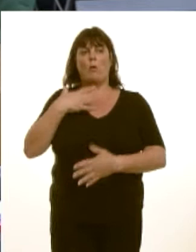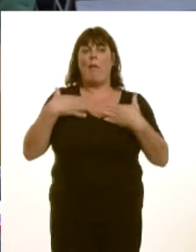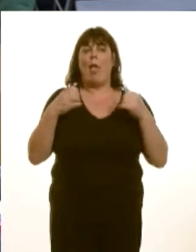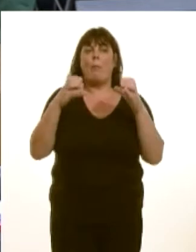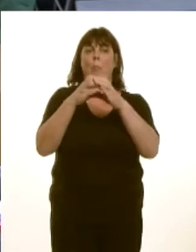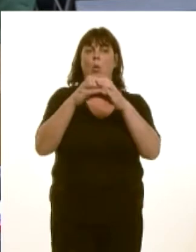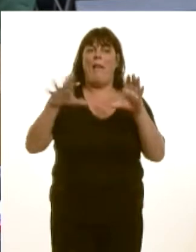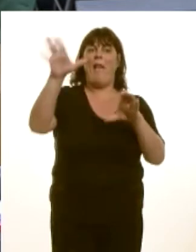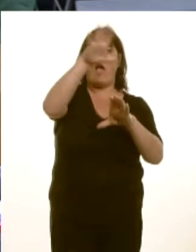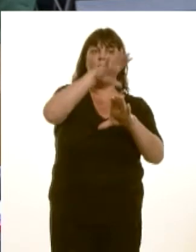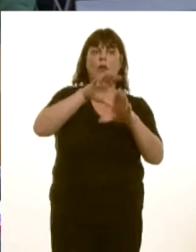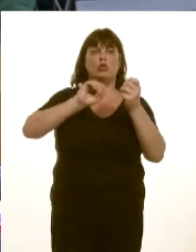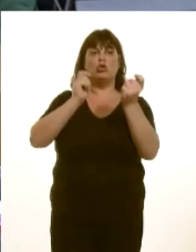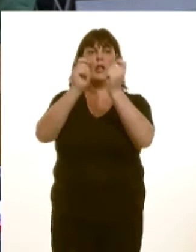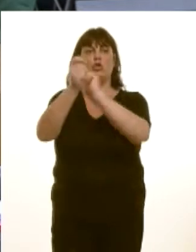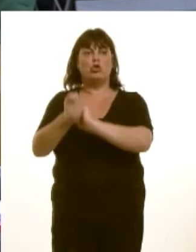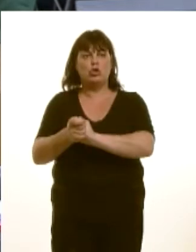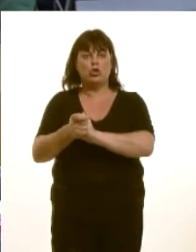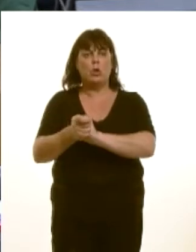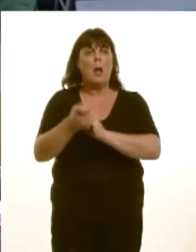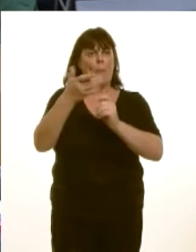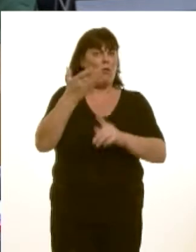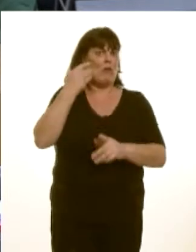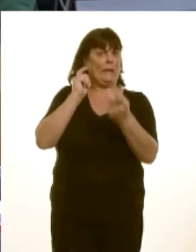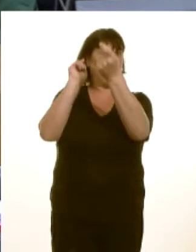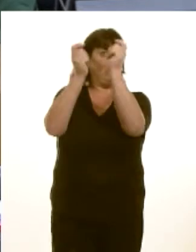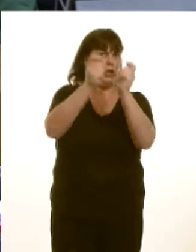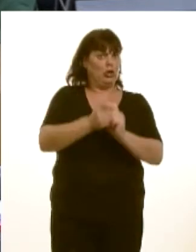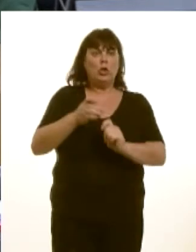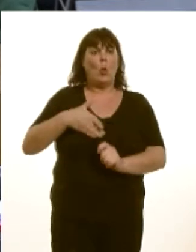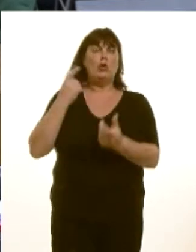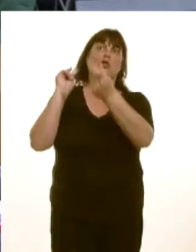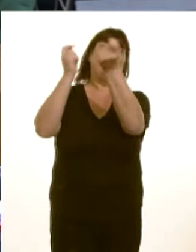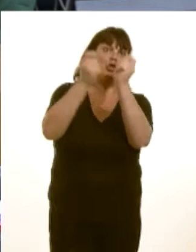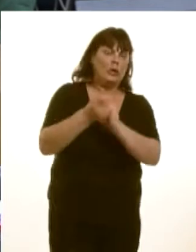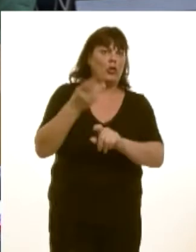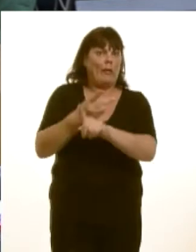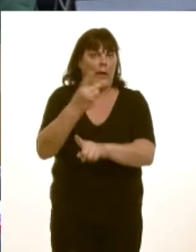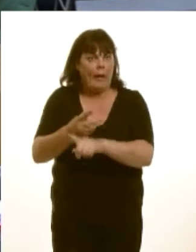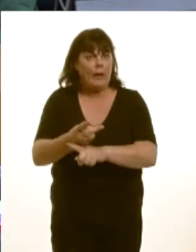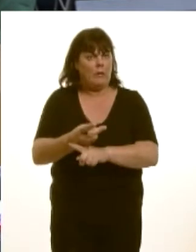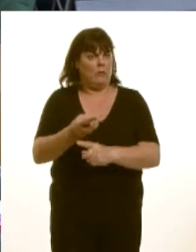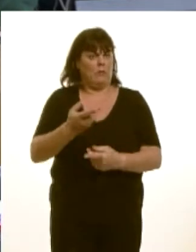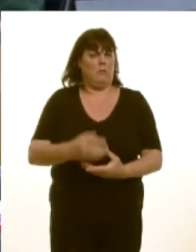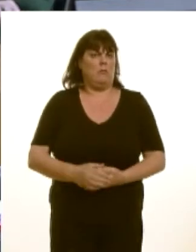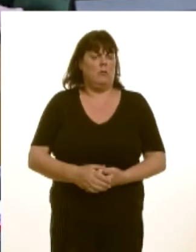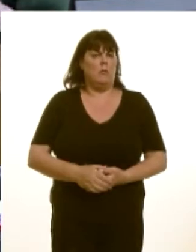ar yr un peth eto cwpwl o flynyddoedd ar ôl ei wneud y tro diwethaf. Roedd cyfle i gomisiwn Williams ystyried popeth arall.